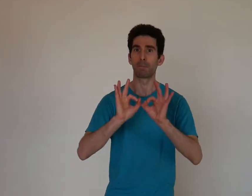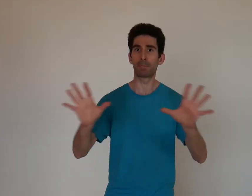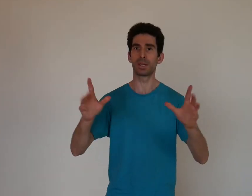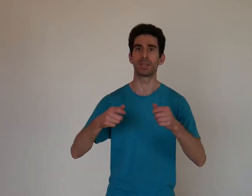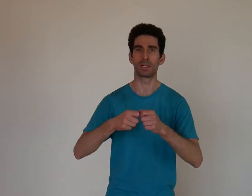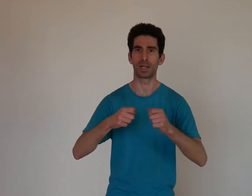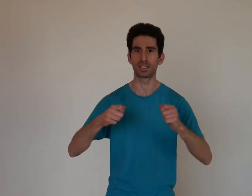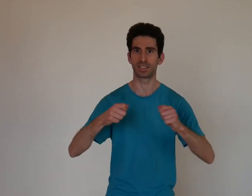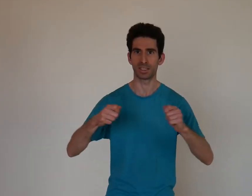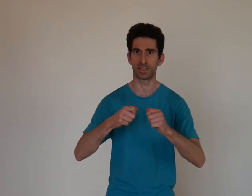C'est comme un élastique.